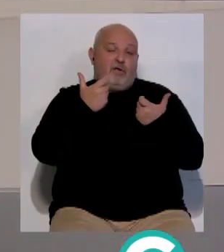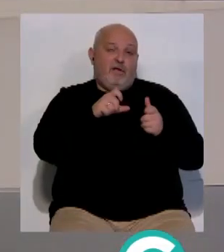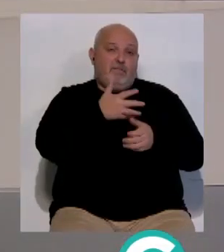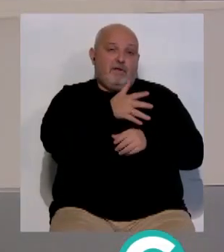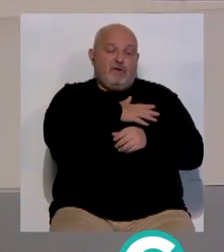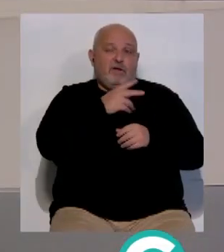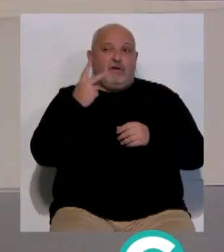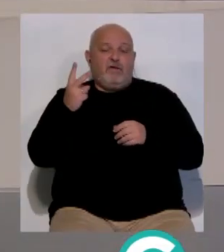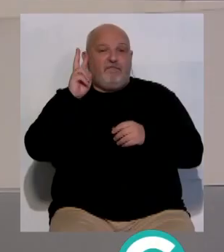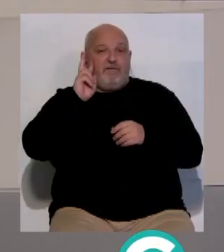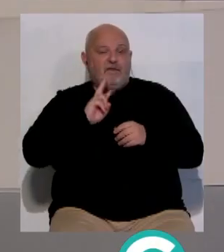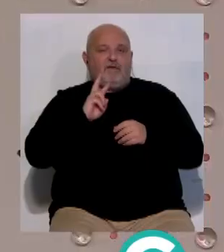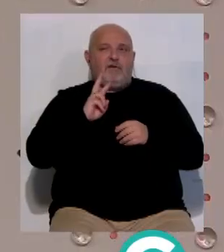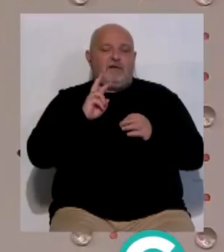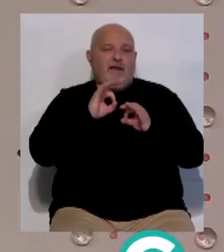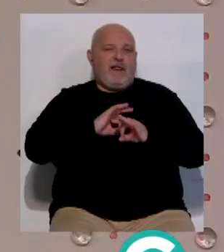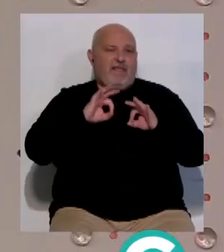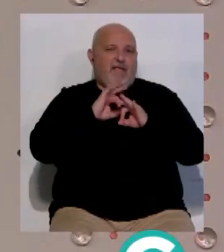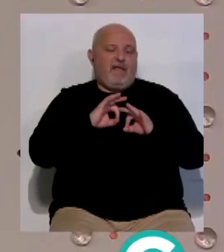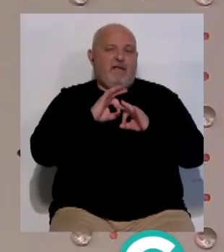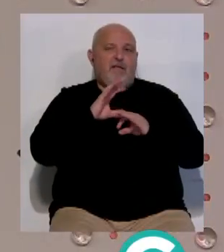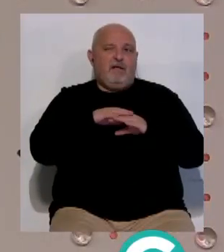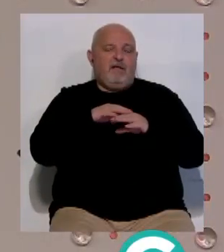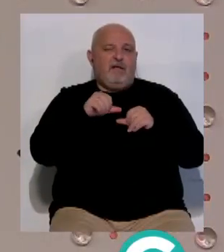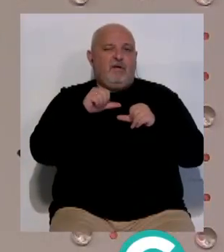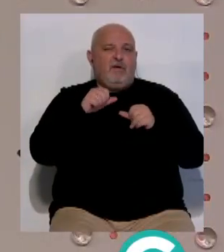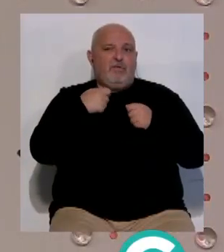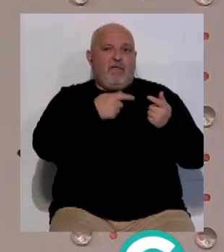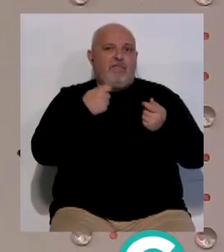en vigo yo creo que los dos no tienen nada que ver por como se ha dado uno y otro pero se tiene